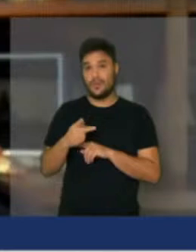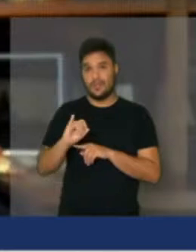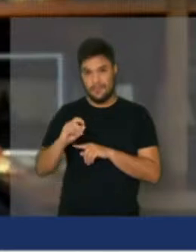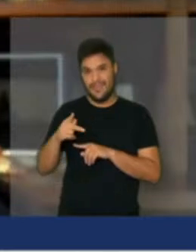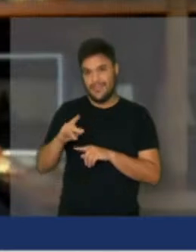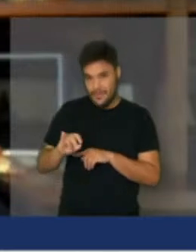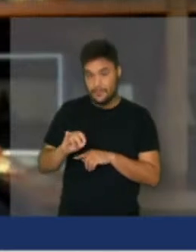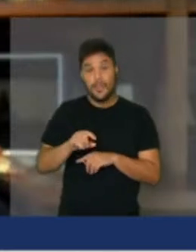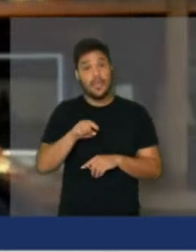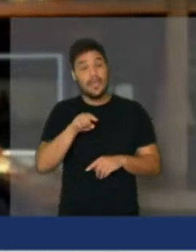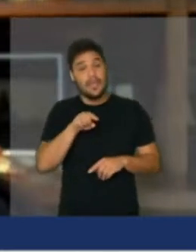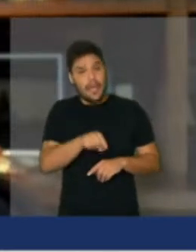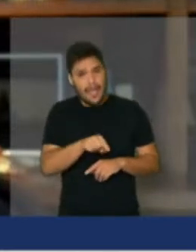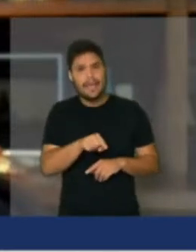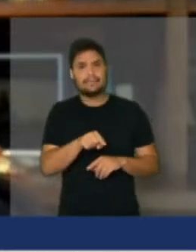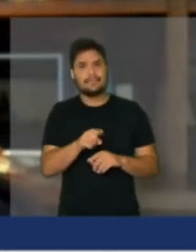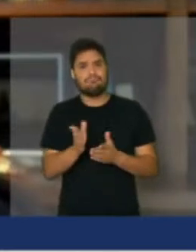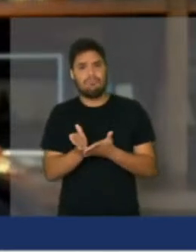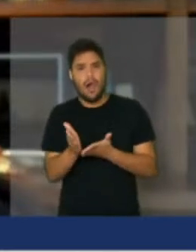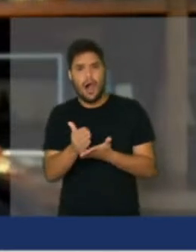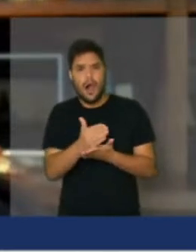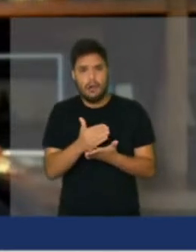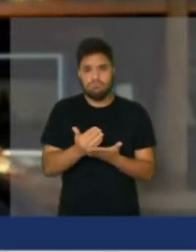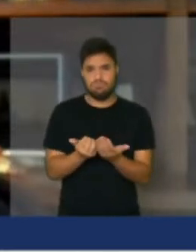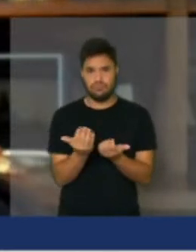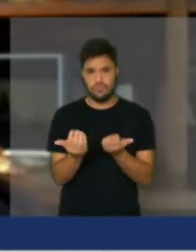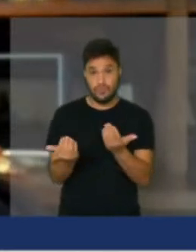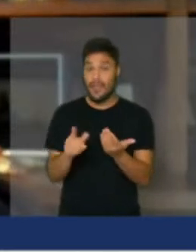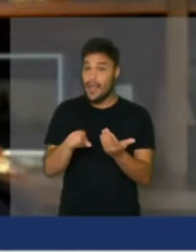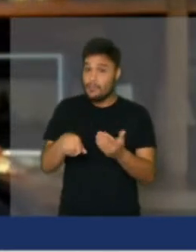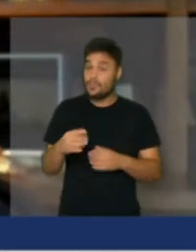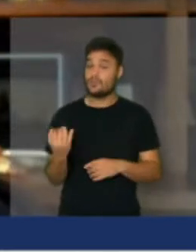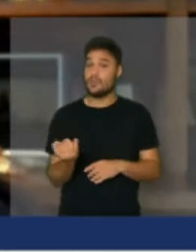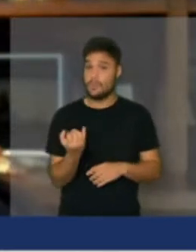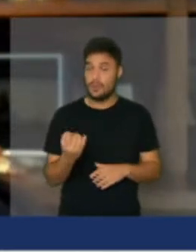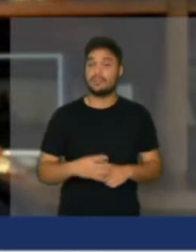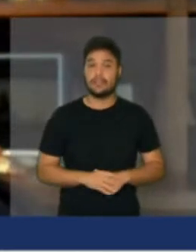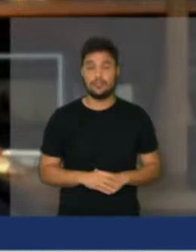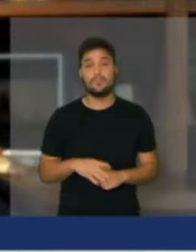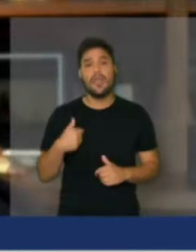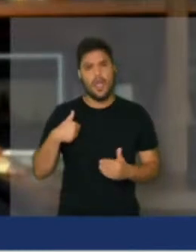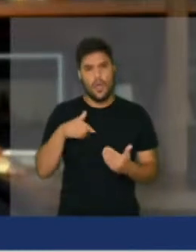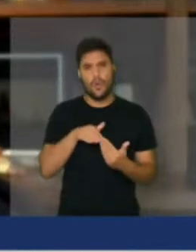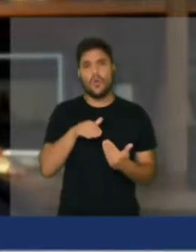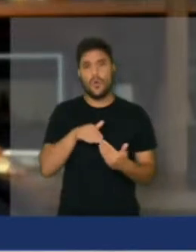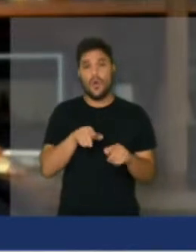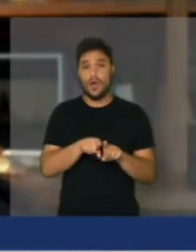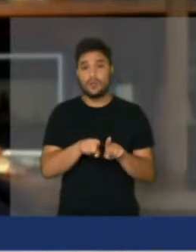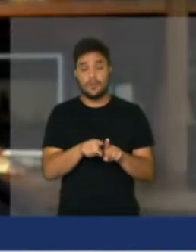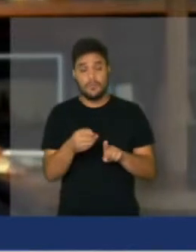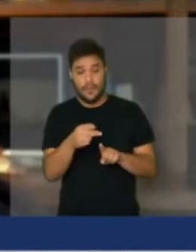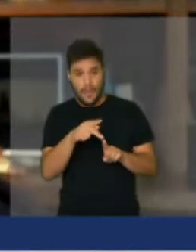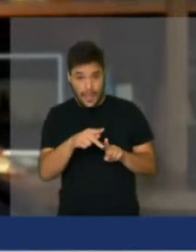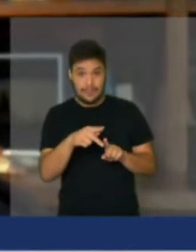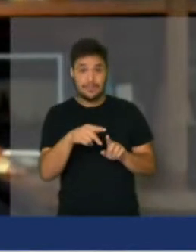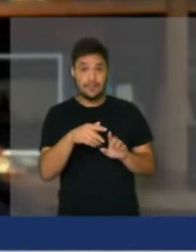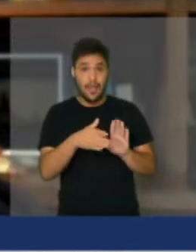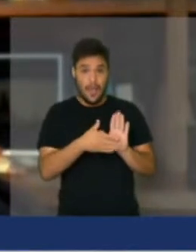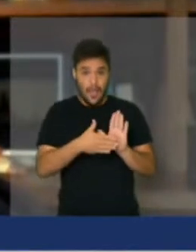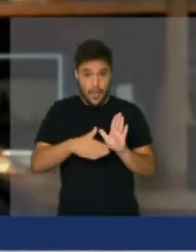FUNDAMENTAL E EU TAMBÉM CONCORDO QUE ESSAS EMENDAS DE RELATOR PRECISAM ACABAR, ESSE TRATORAÇO, O ORÇAMENTO TEM